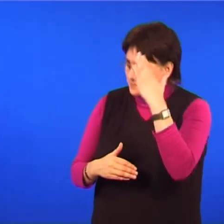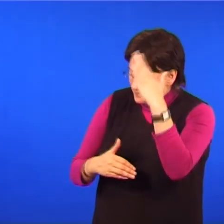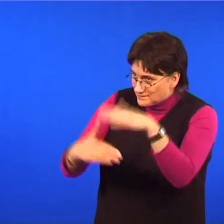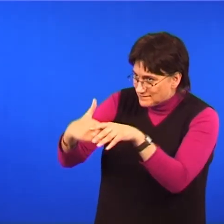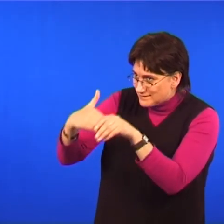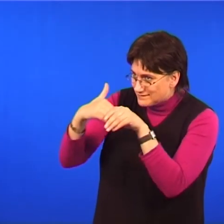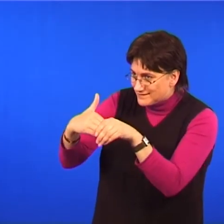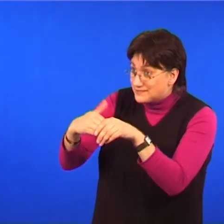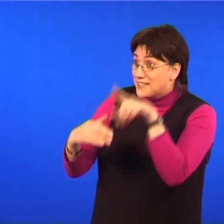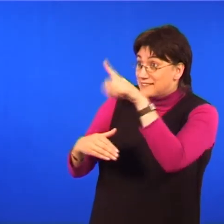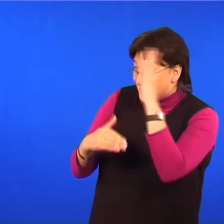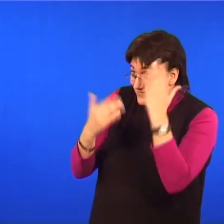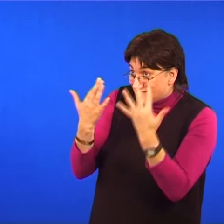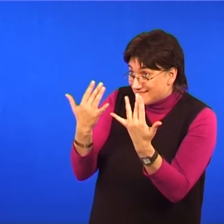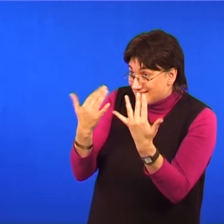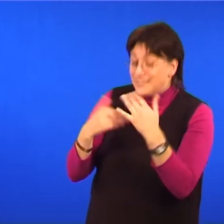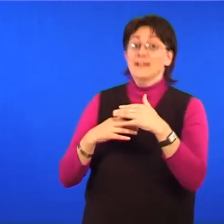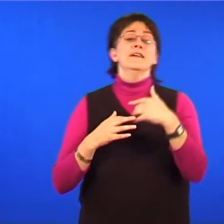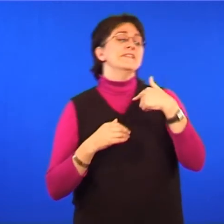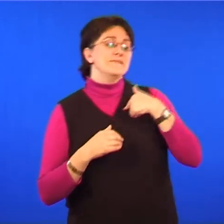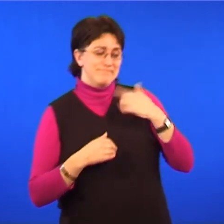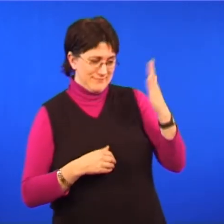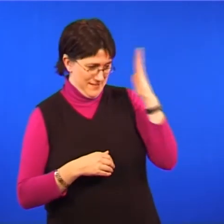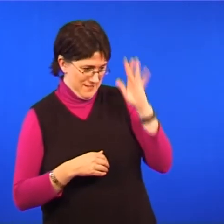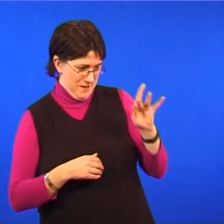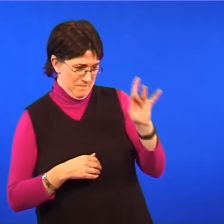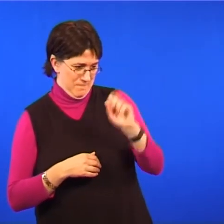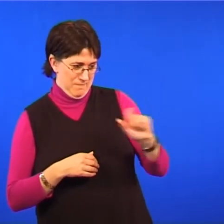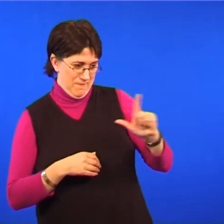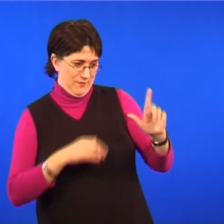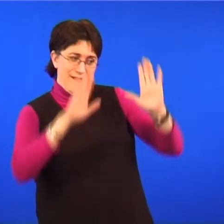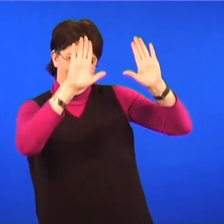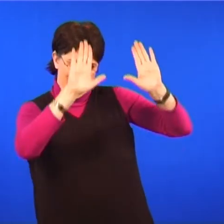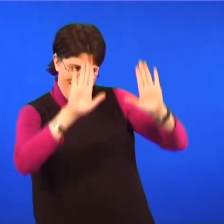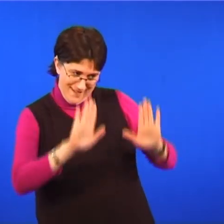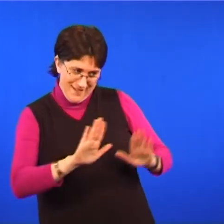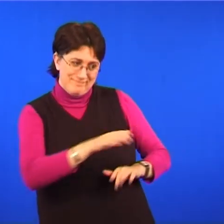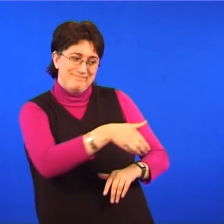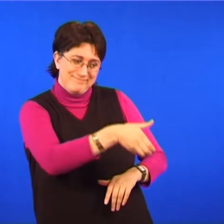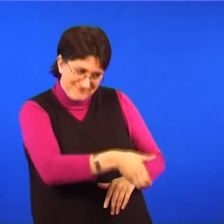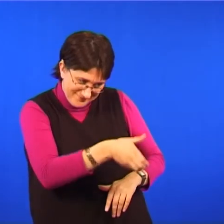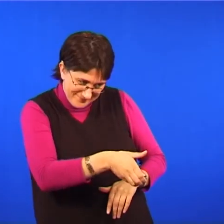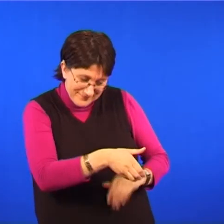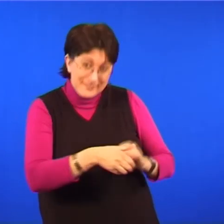Hún heilsaði honum og spurði hann að heiti, en hann sagði til sín.